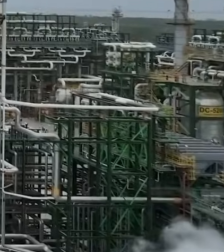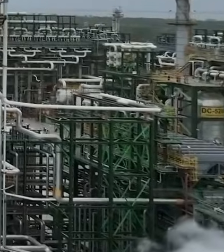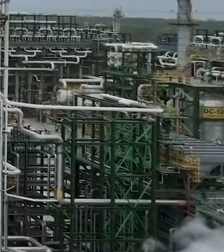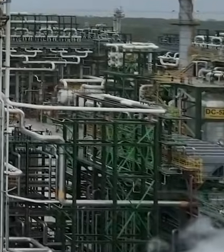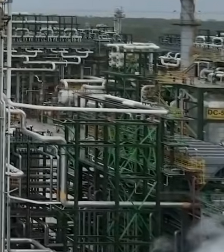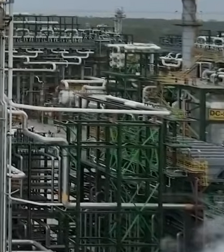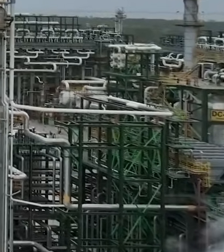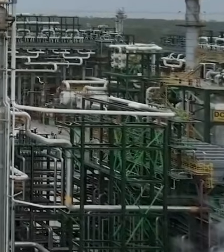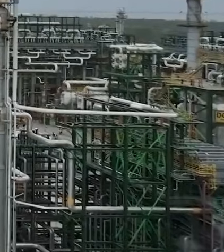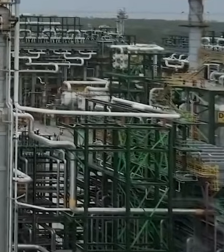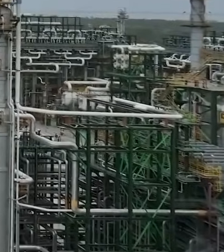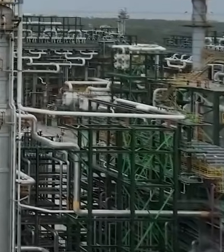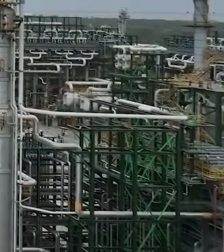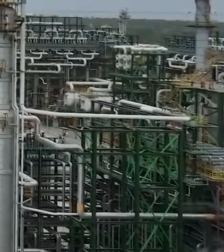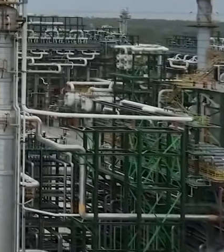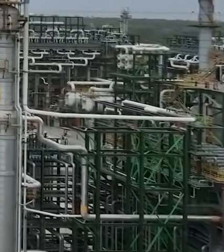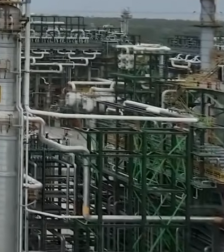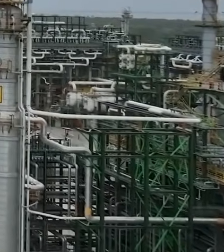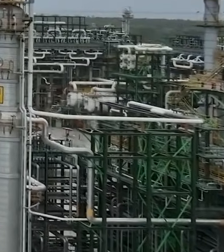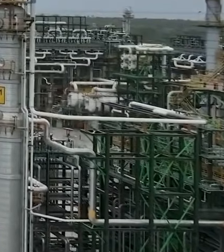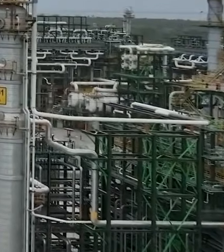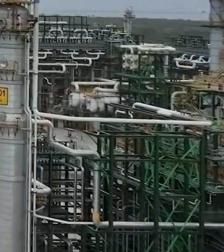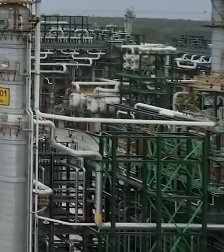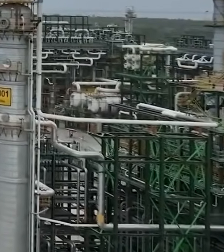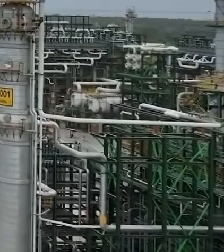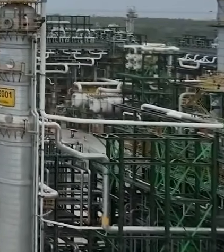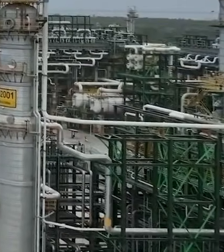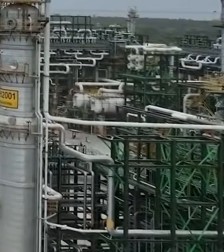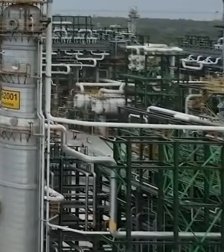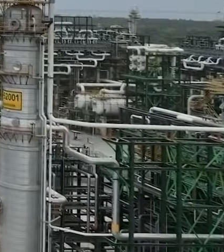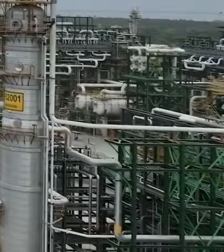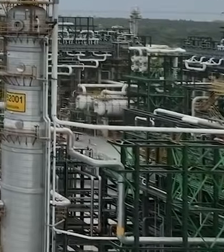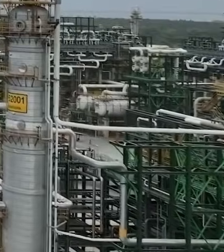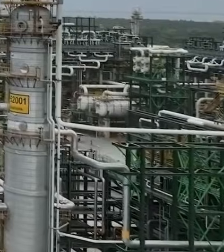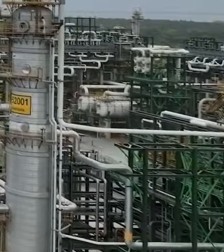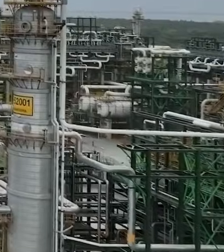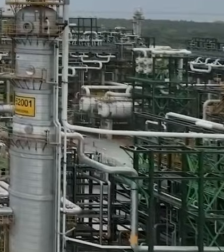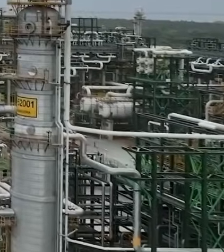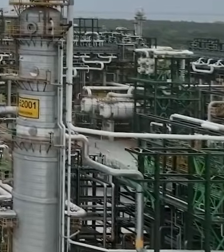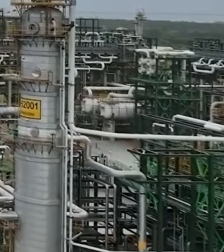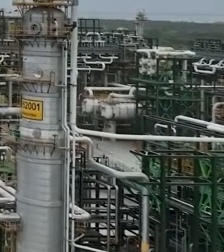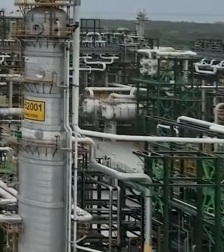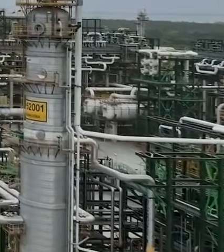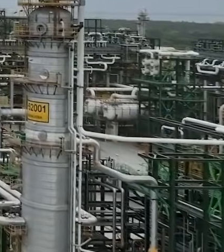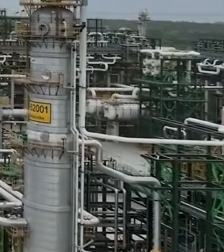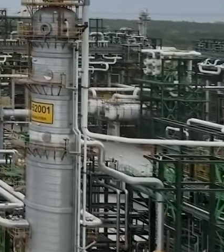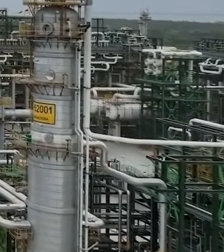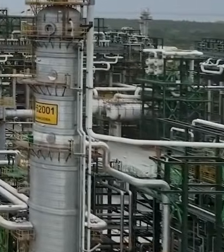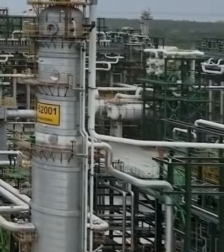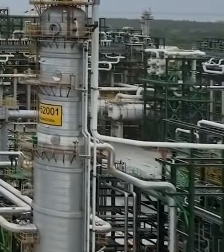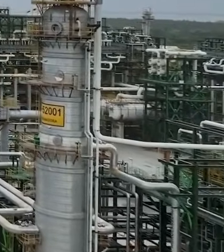es lo que queda de las otras plantas que es la parte más eh oscura digamos de lo que queda en